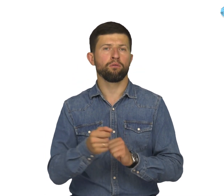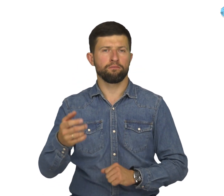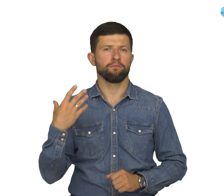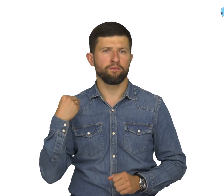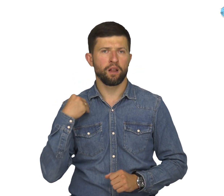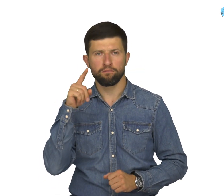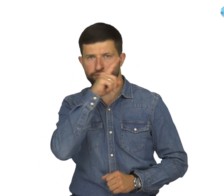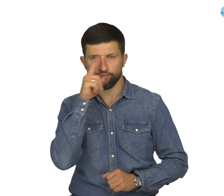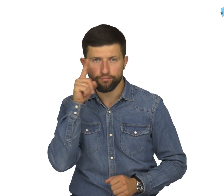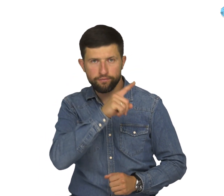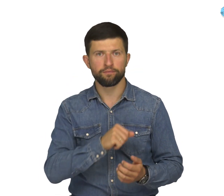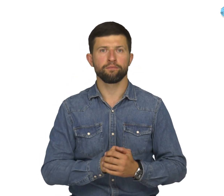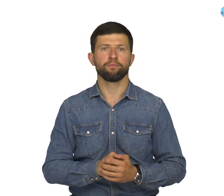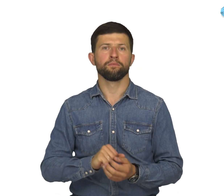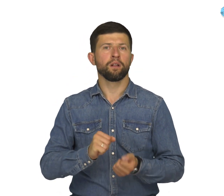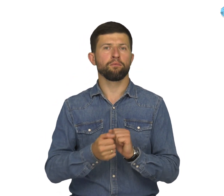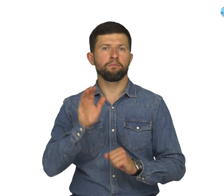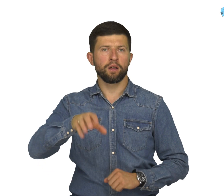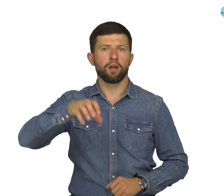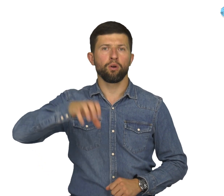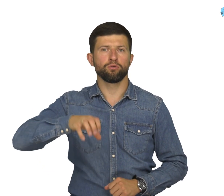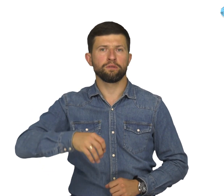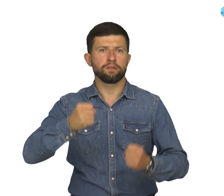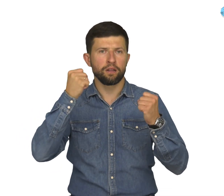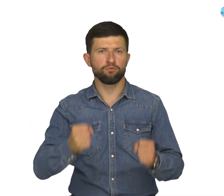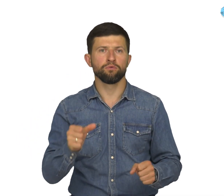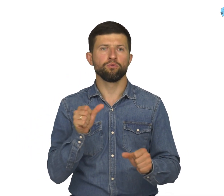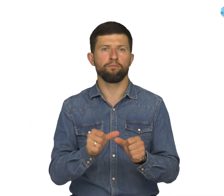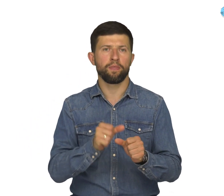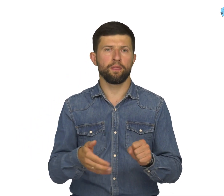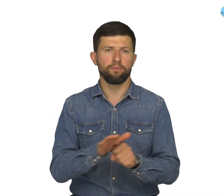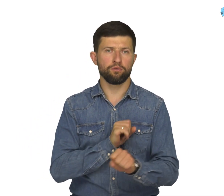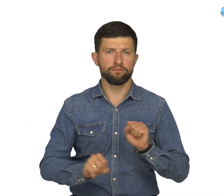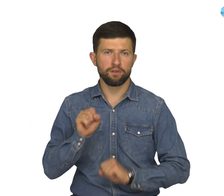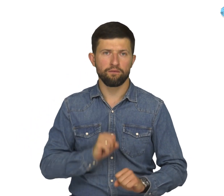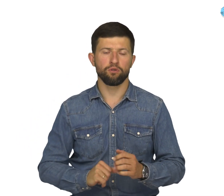są małoletni lub legitymują się orzeczeniem o znacznym stopniu niepełnosprawności;